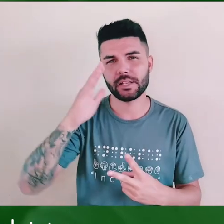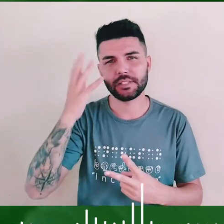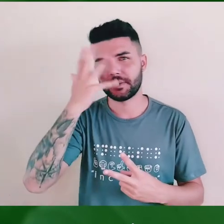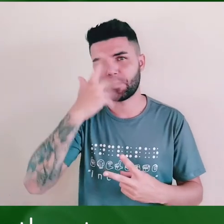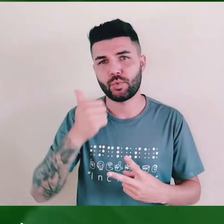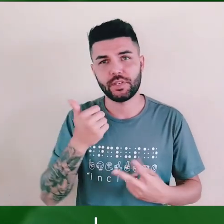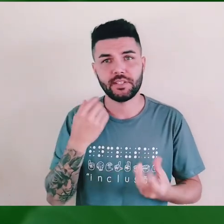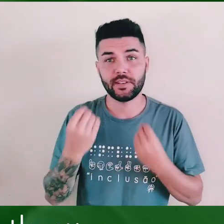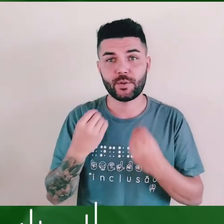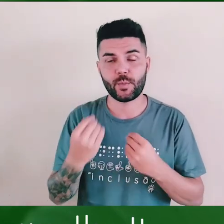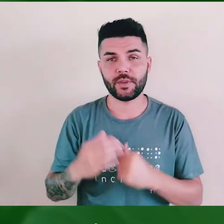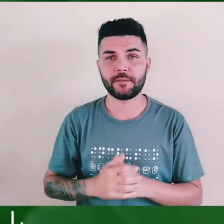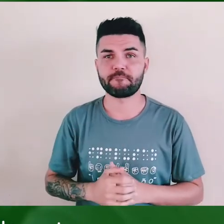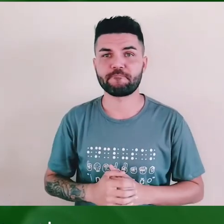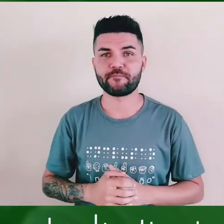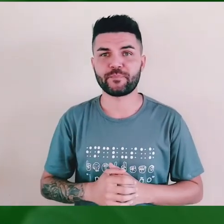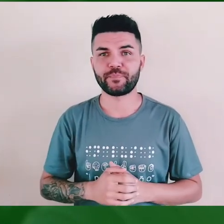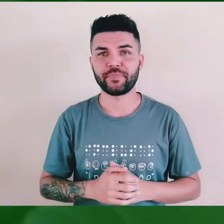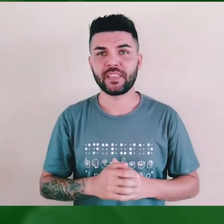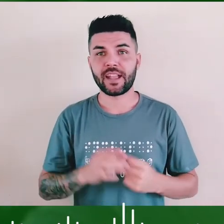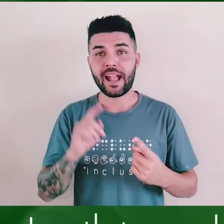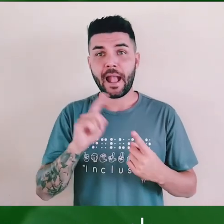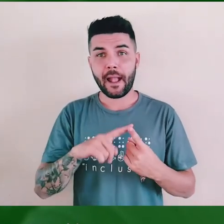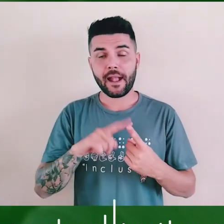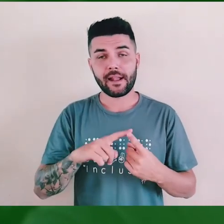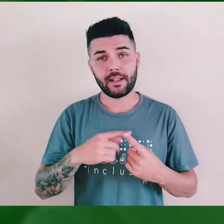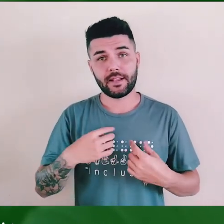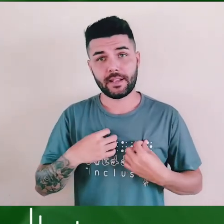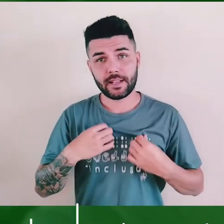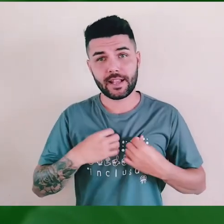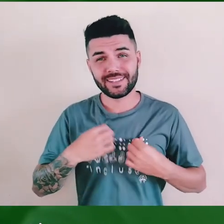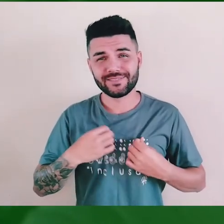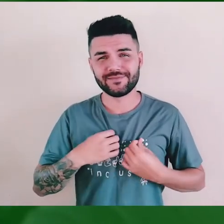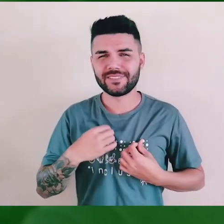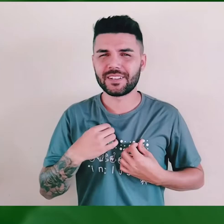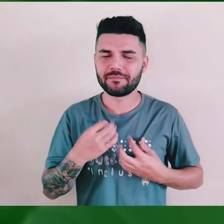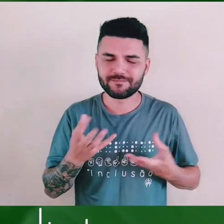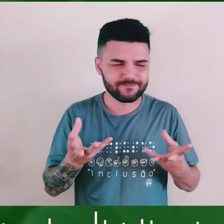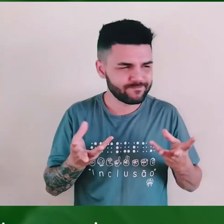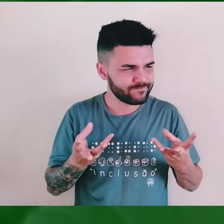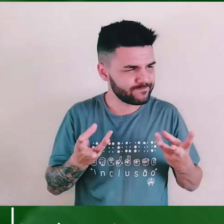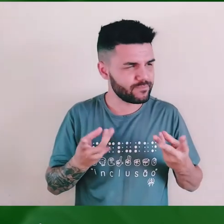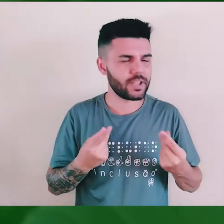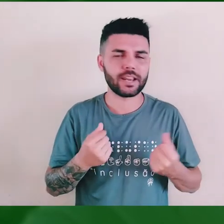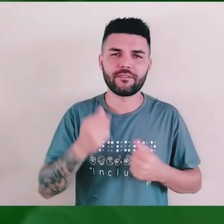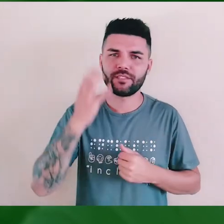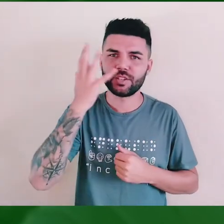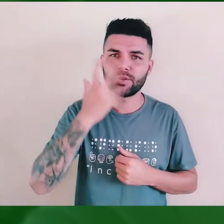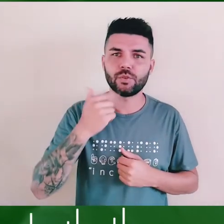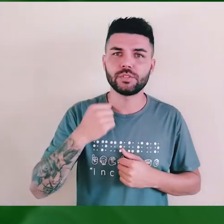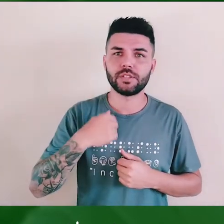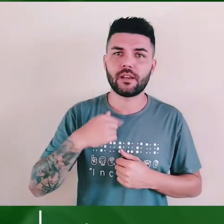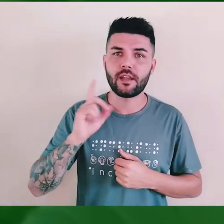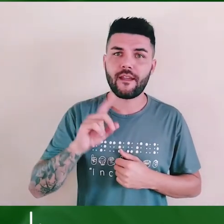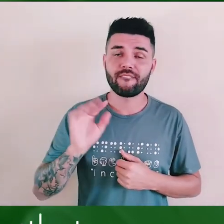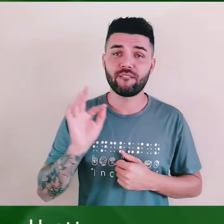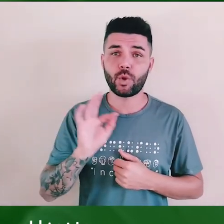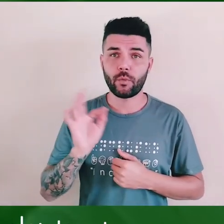Cara, uma camisa que eu acho maravilhosa é a do Fluminense. Eu acho aquela camisa, aquela